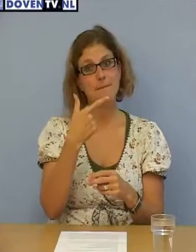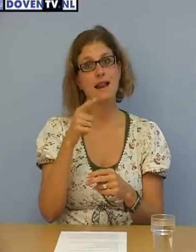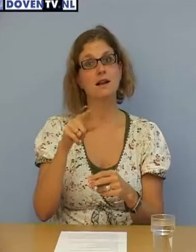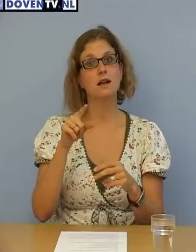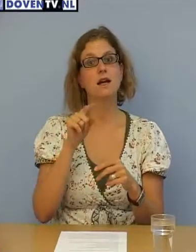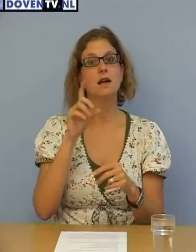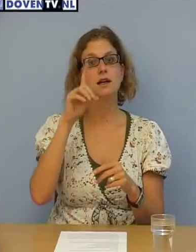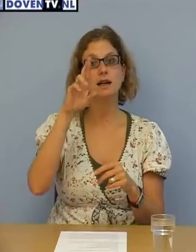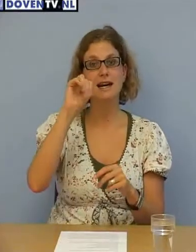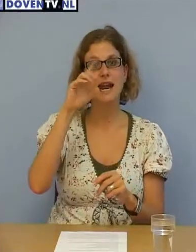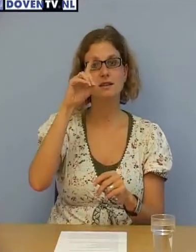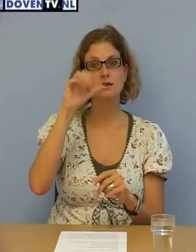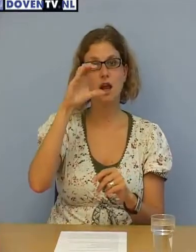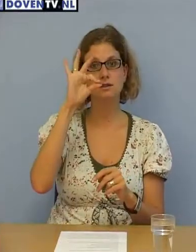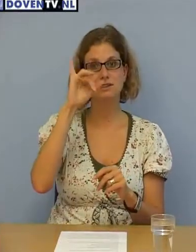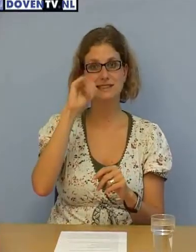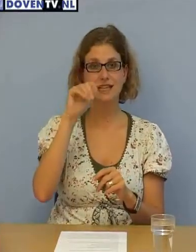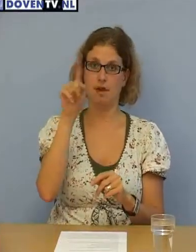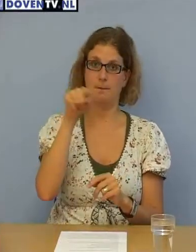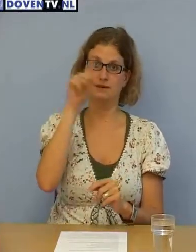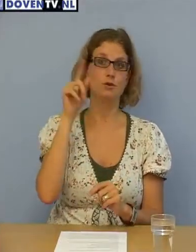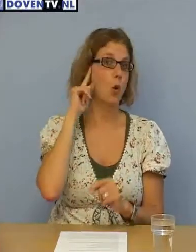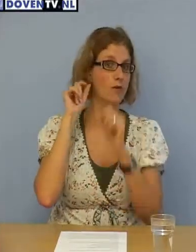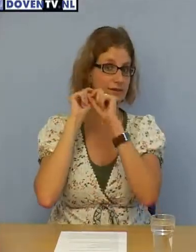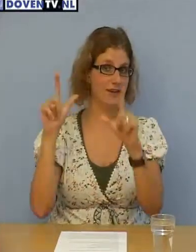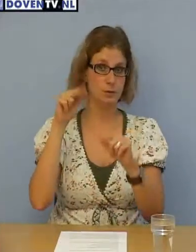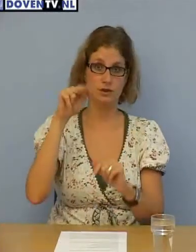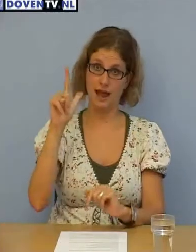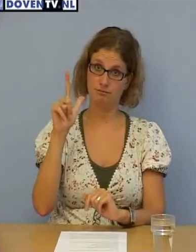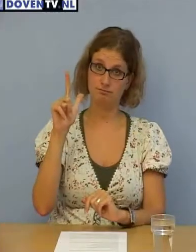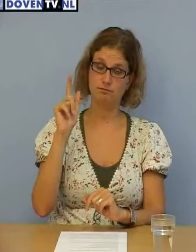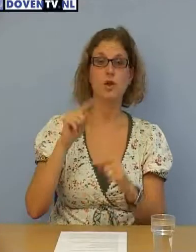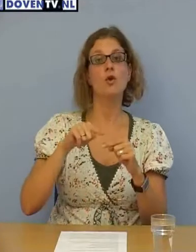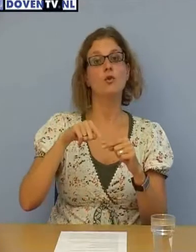stuur dan een e-mail naar redactie@doventv.nl.